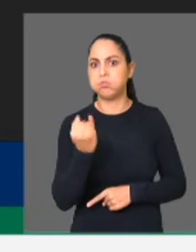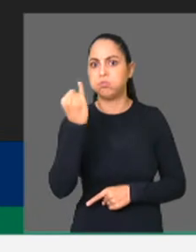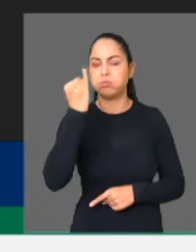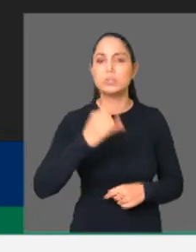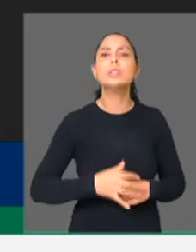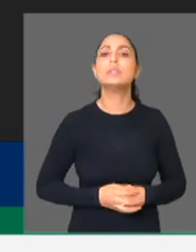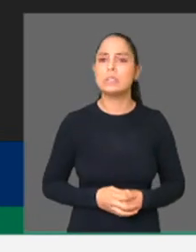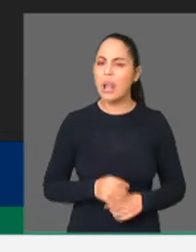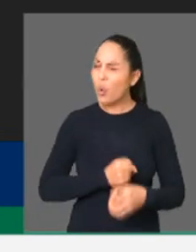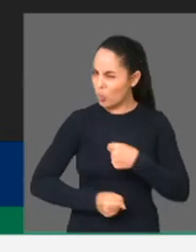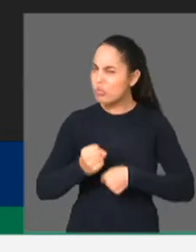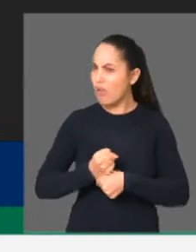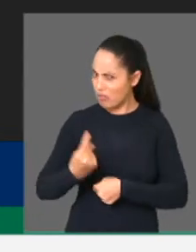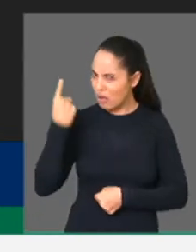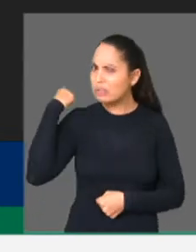RIO. OU VOCÊ DÁ A MÃO OU VOCÊ ESTENDE UMA CORDA OU